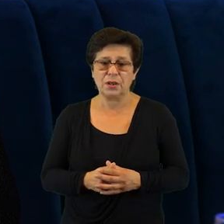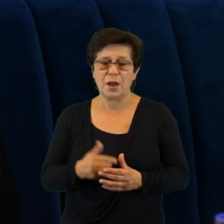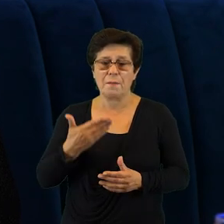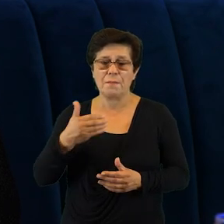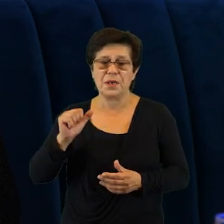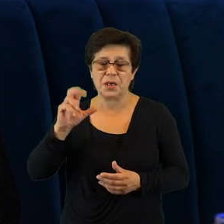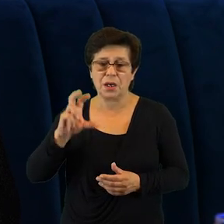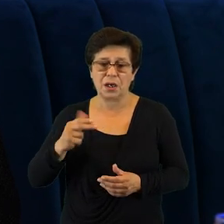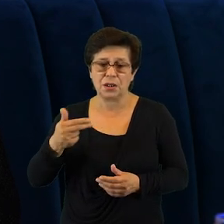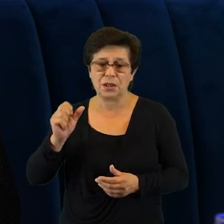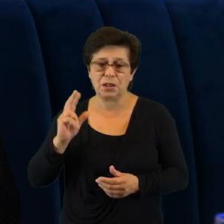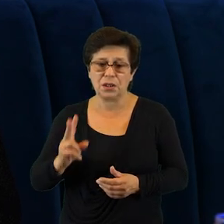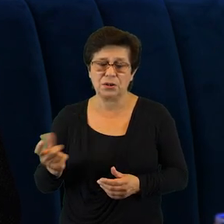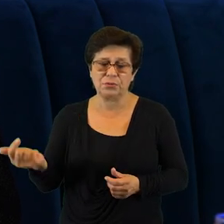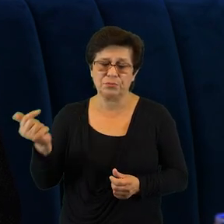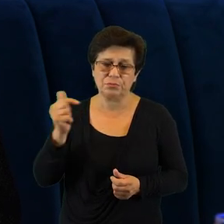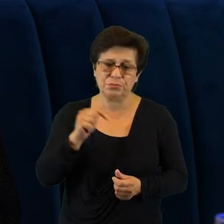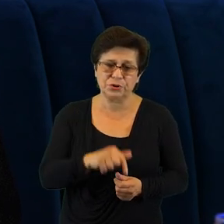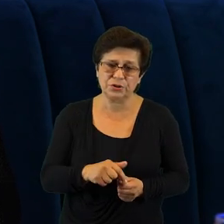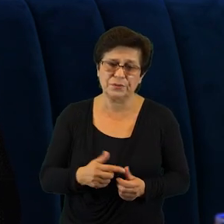więc tak dramatyczne były to losy.